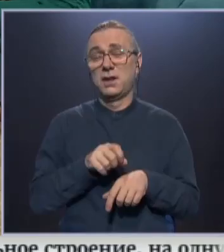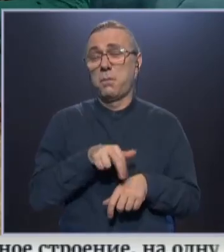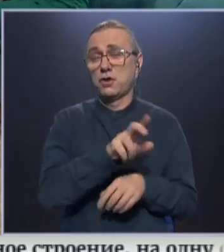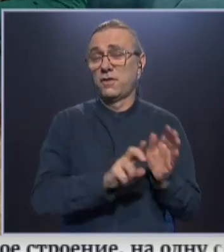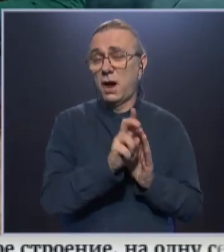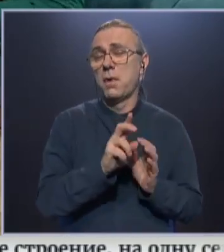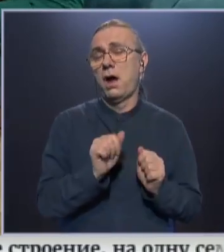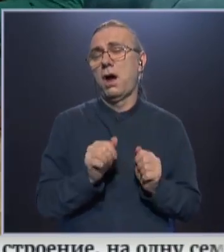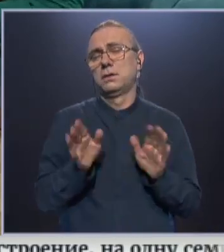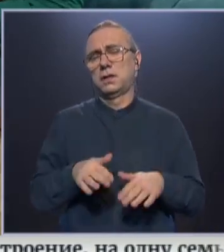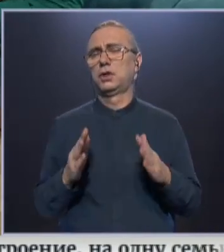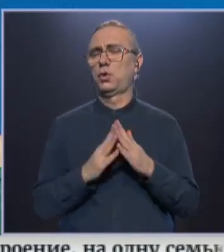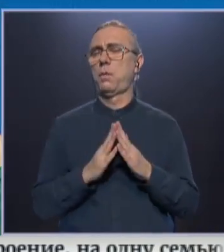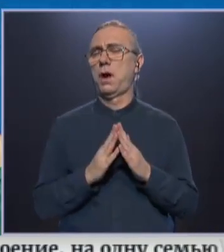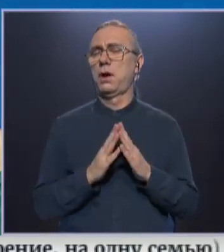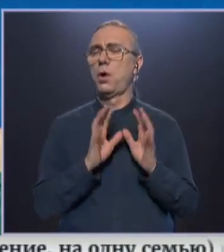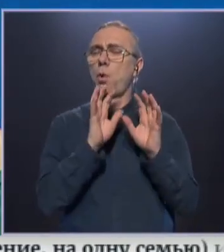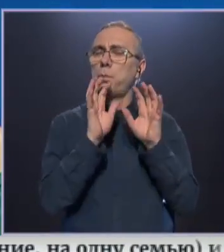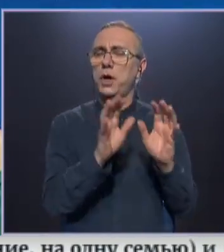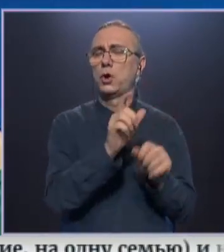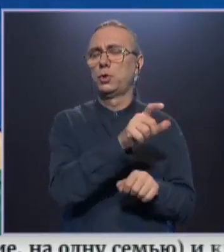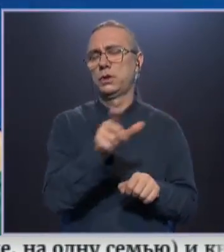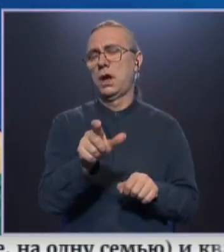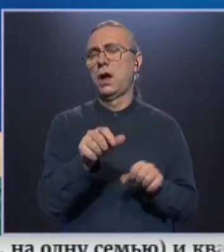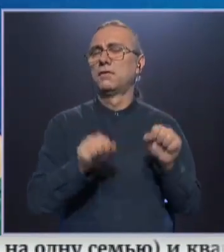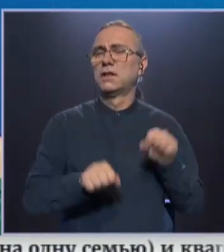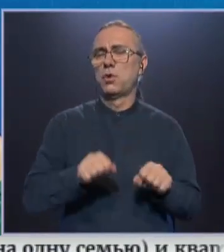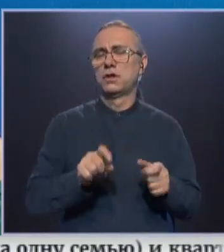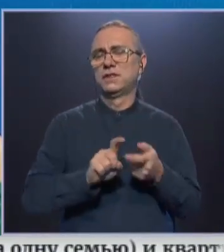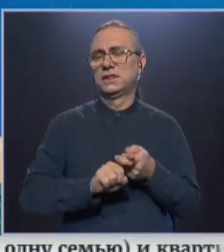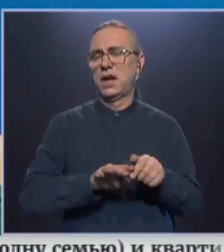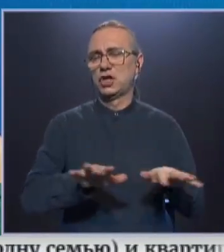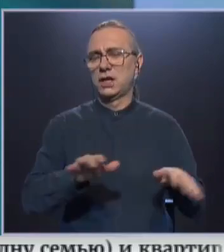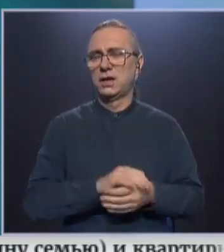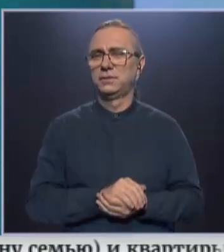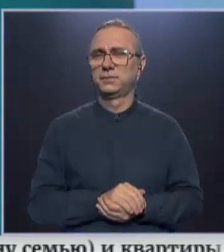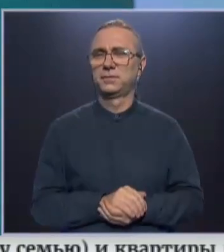тем что остался дом голос Ну просто Милосердие ближнему